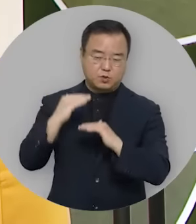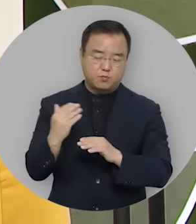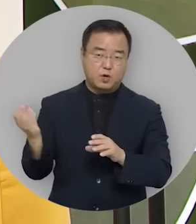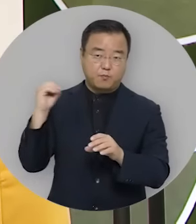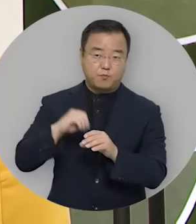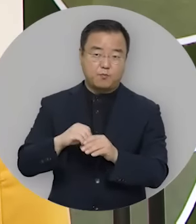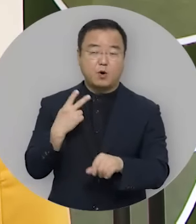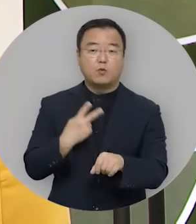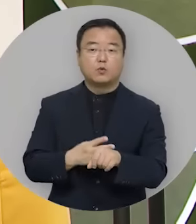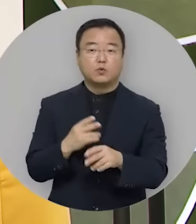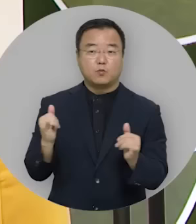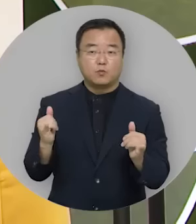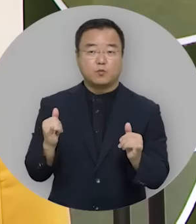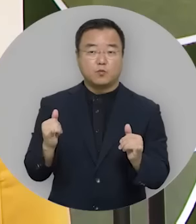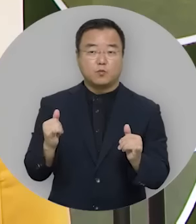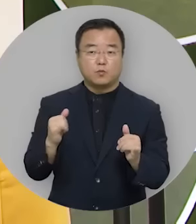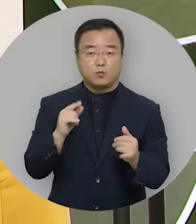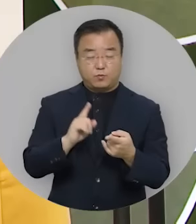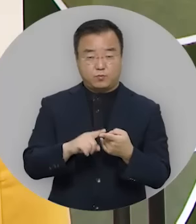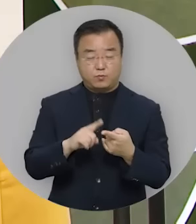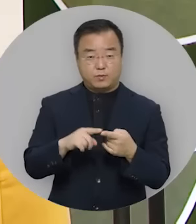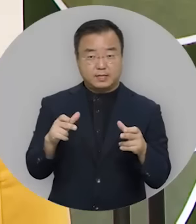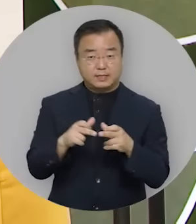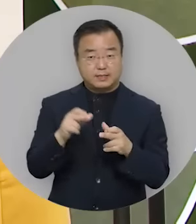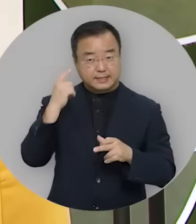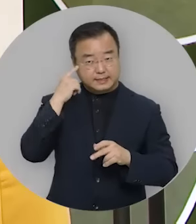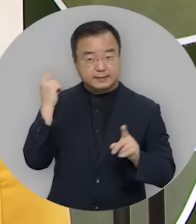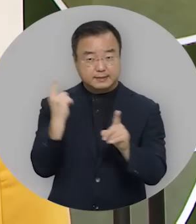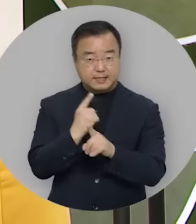또 교사들이 교과와 연계한 장애인식개선 수업을